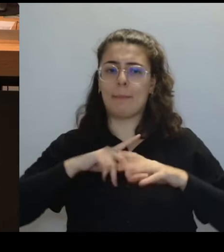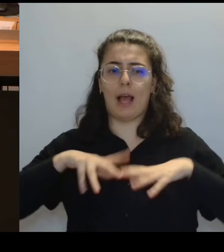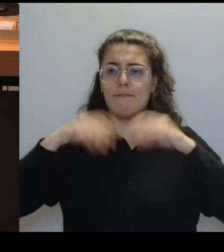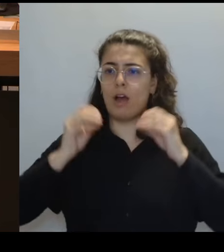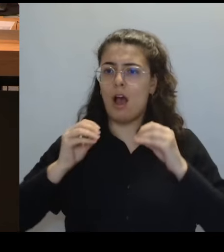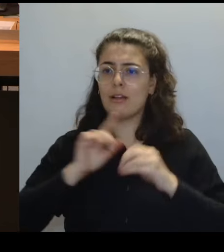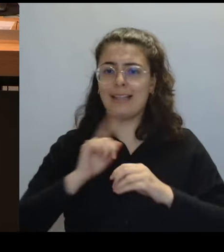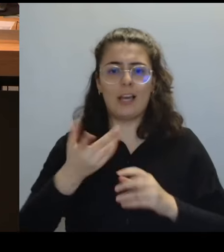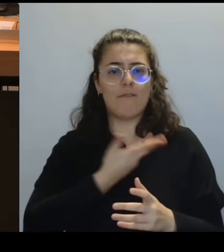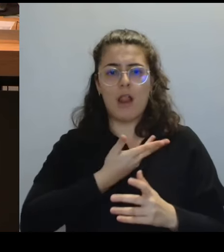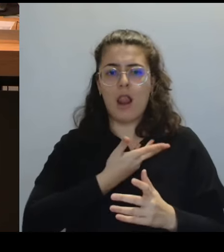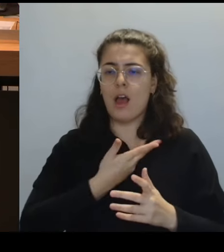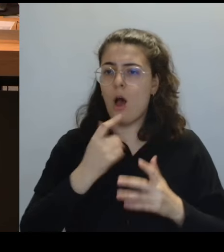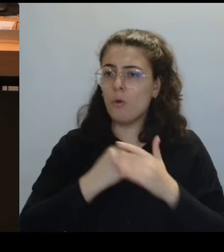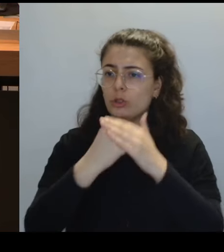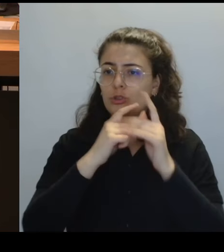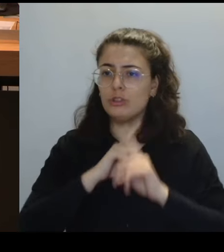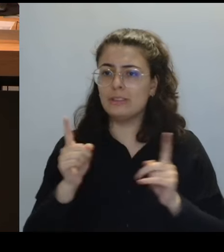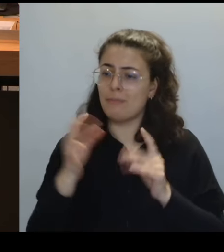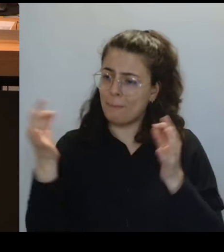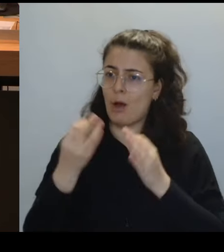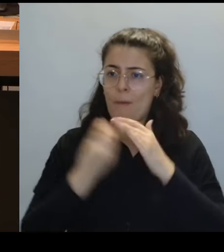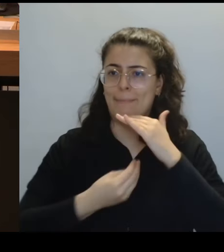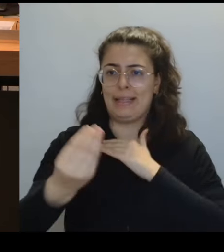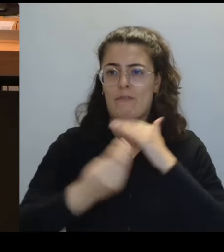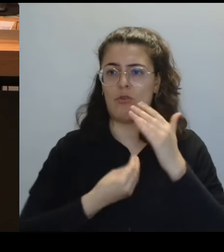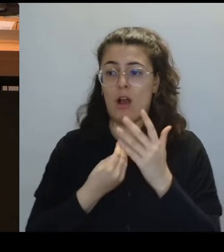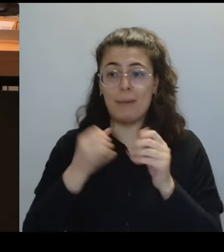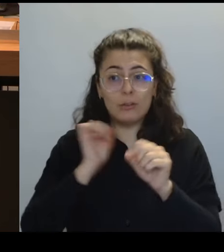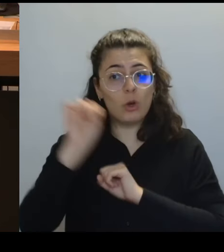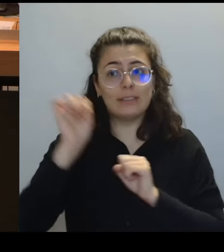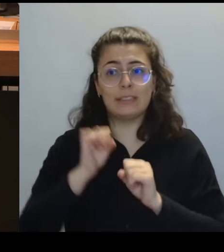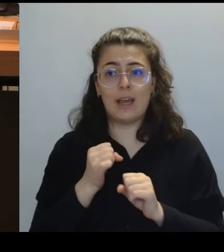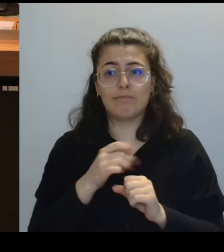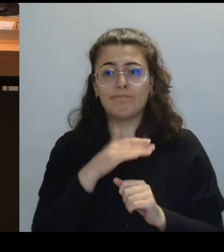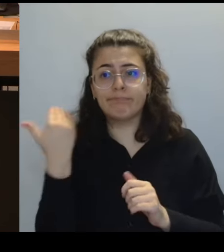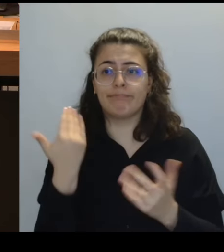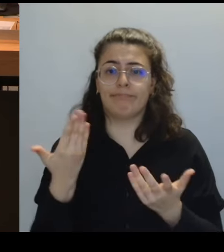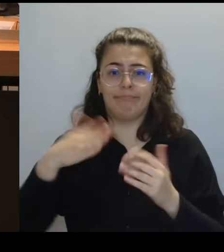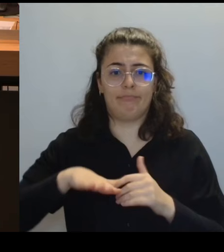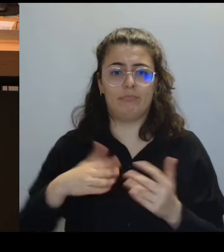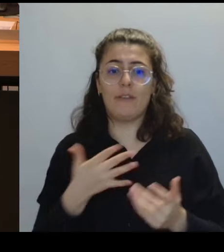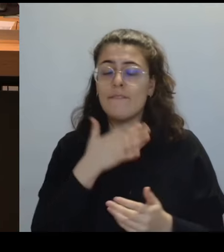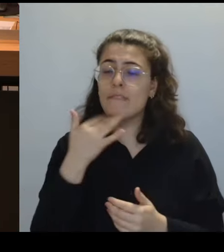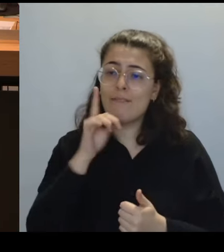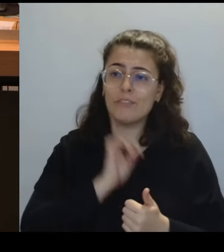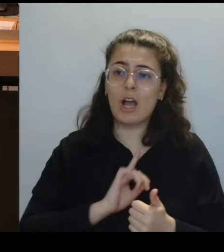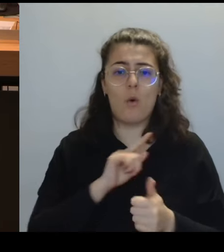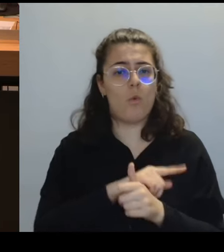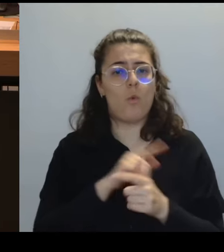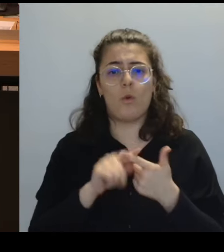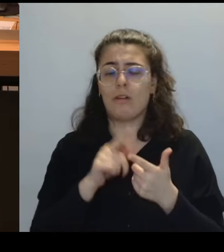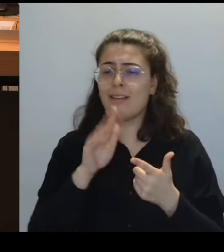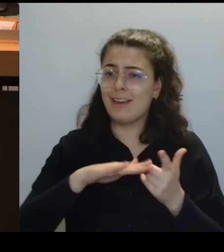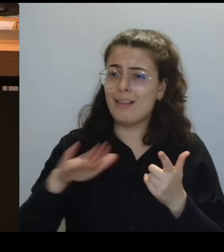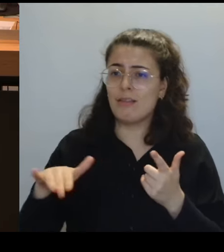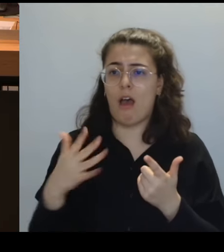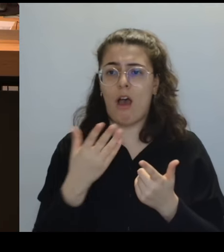Aber zu seinen Opfern werden, darunter viele Frauen und Kinder in Israel, aber auch im Gazastreifen.